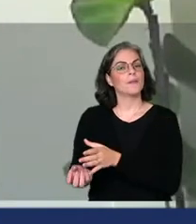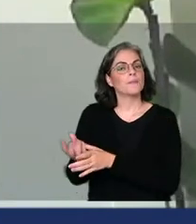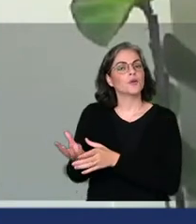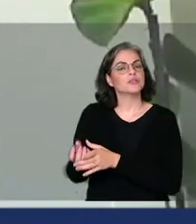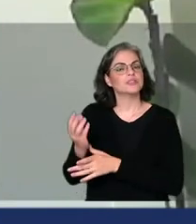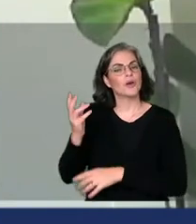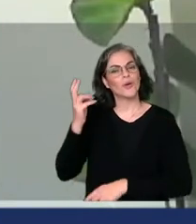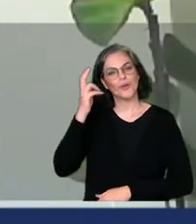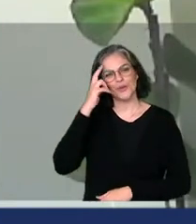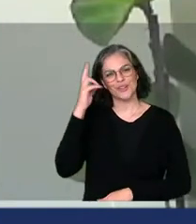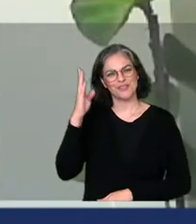ESTE É O MOMENTO FUNDAMENAL PARA VALORIZARMOS OS FAZEDORES